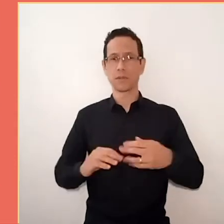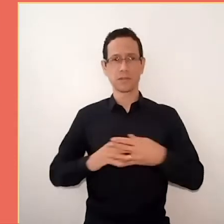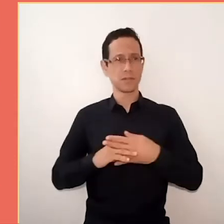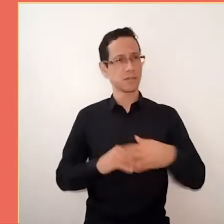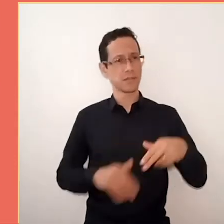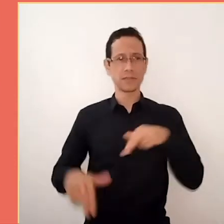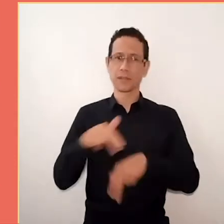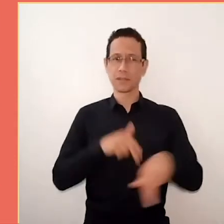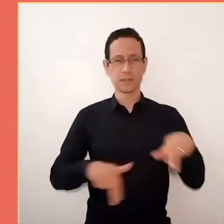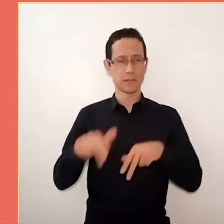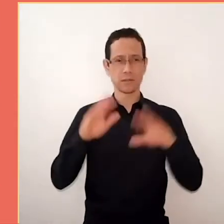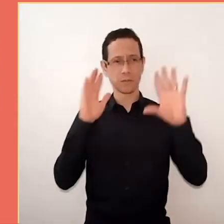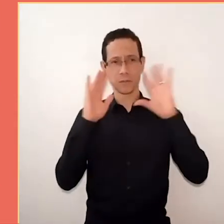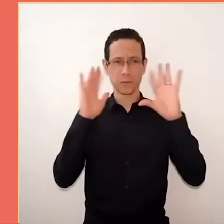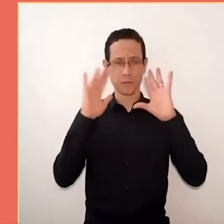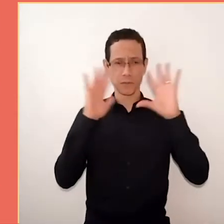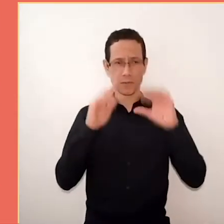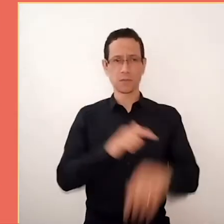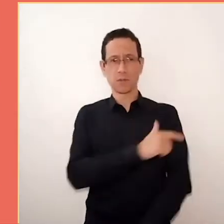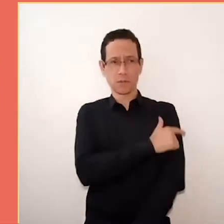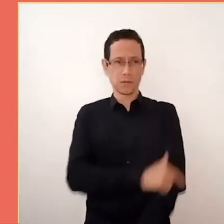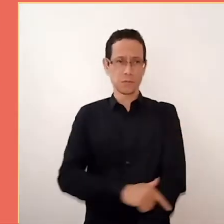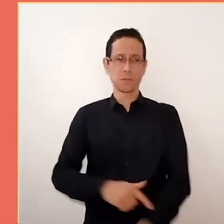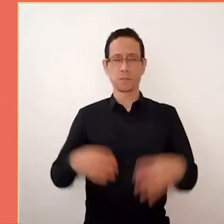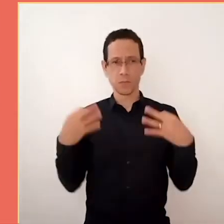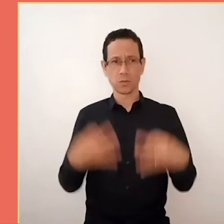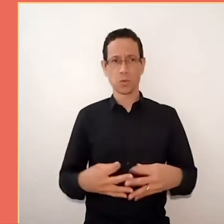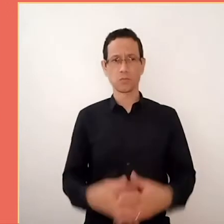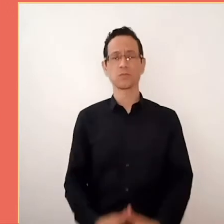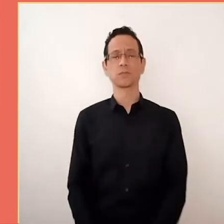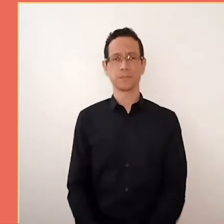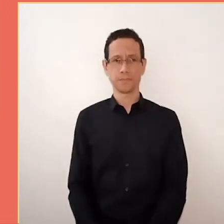reflexivos e respeitosos. Só.